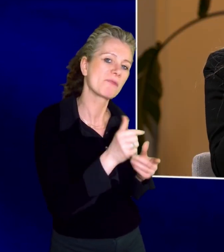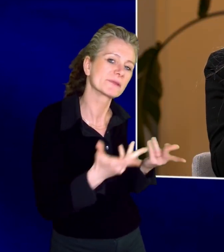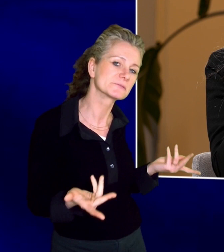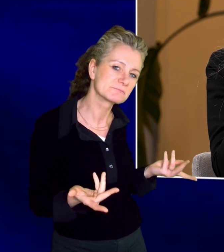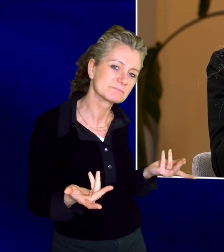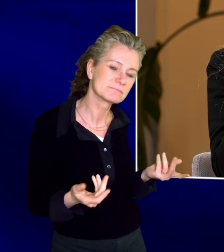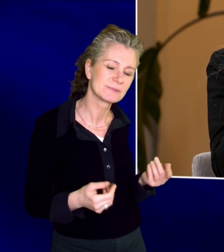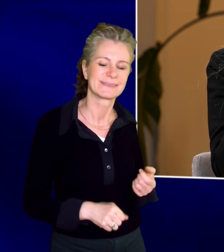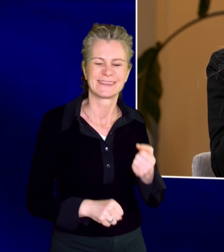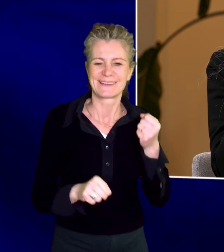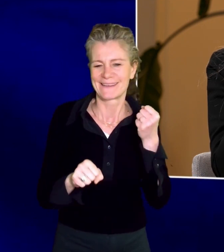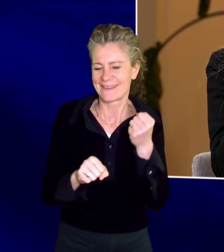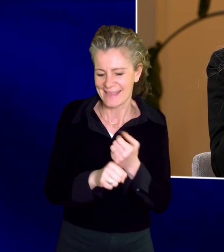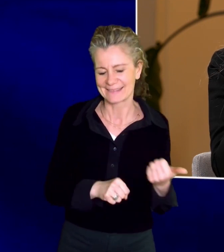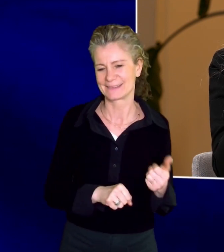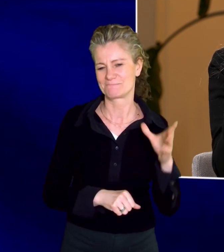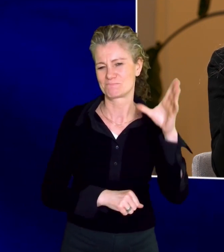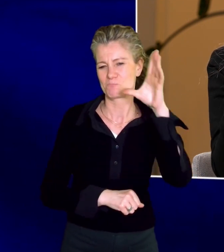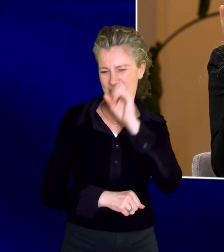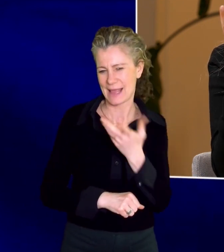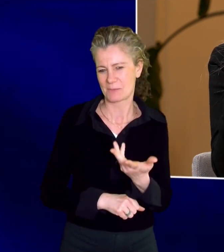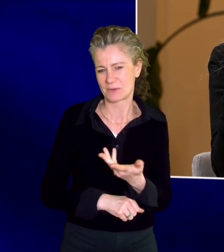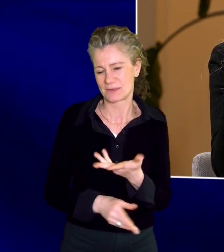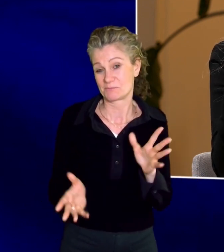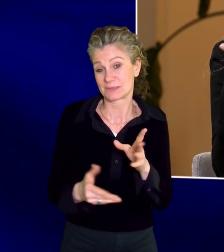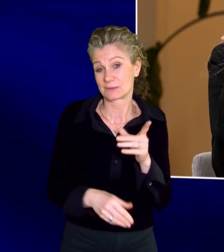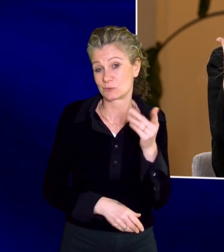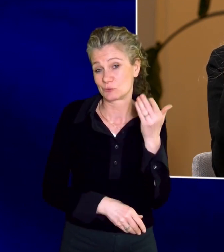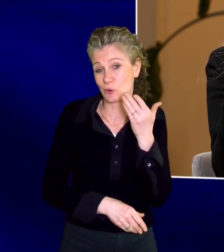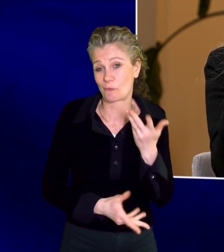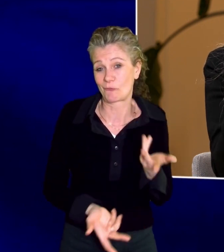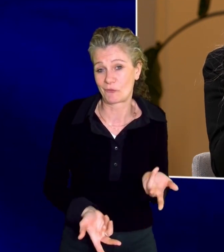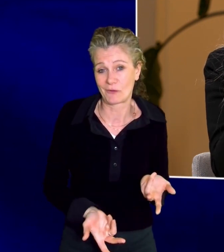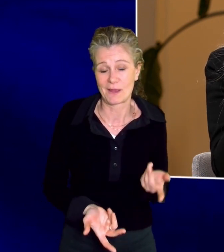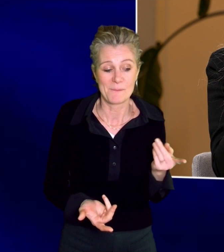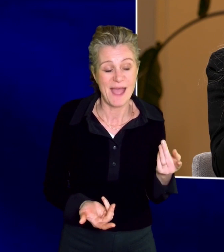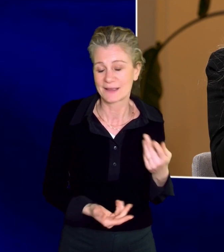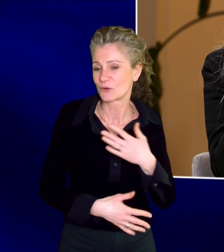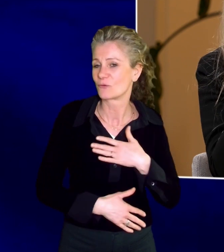En dat is misschien heel suf, maar dat voel je. Je voelt: O ja, o ja.